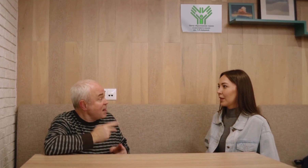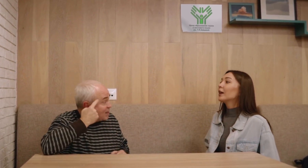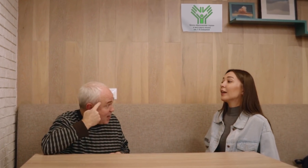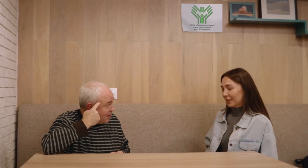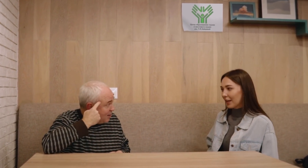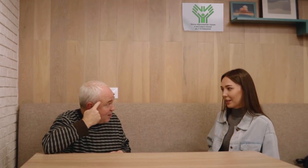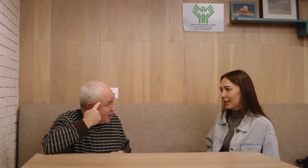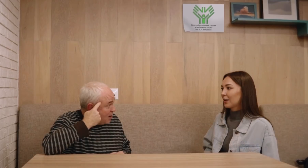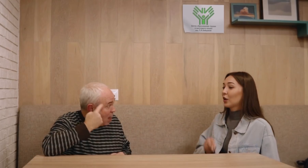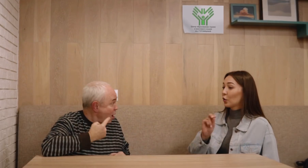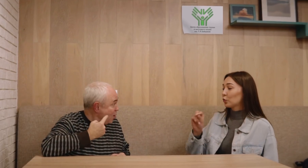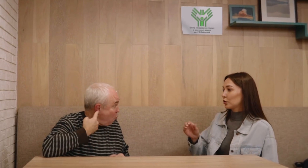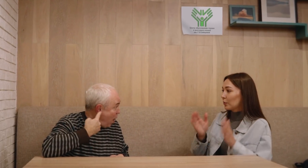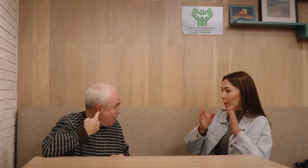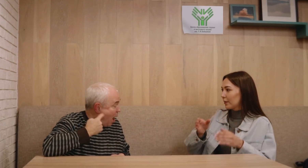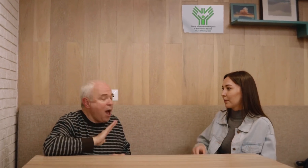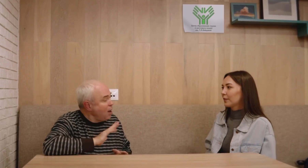Она знает? Глухая? Учит...